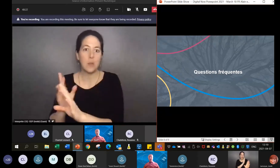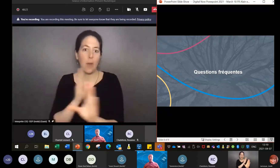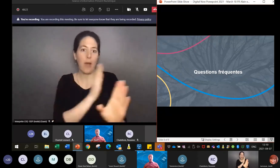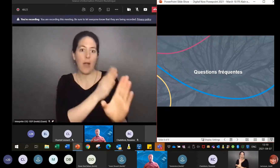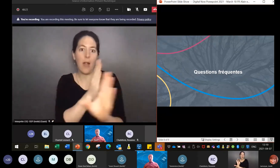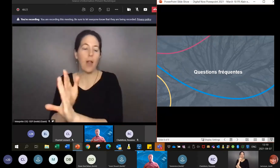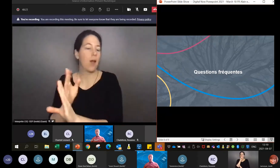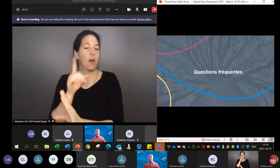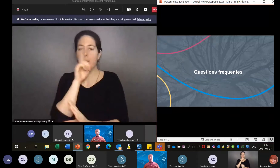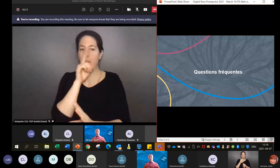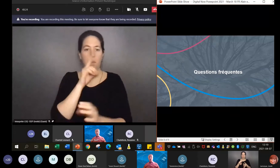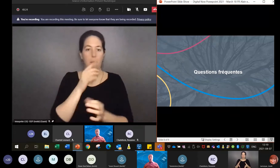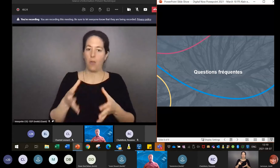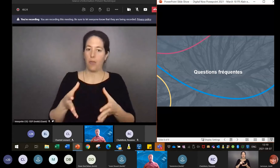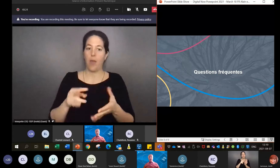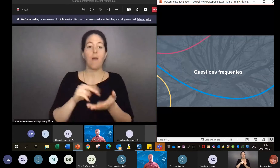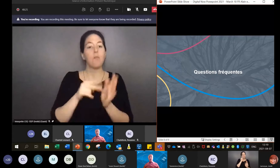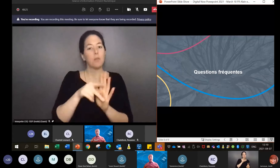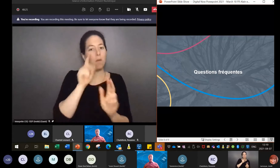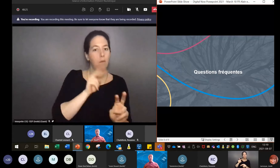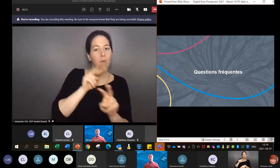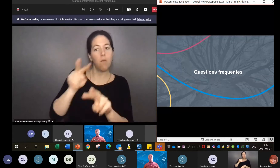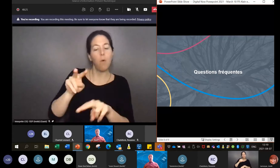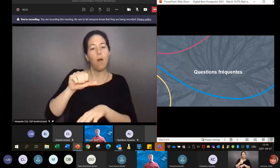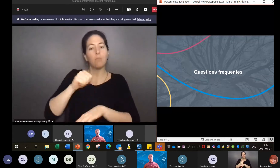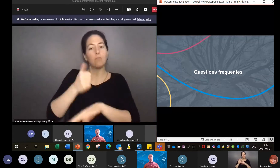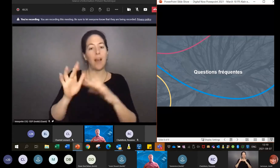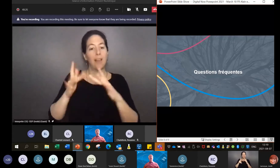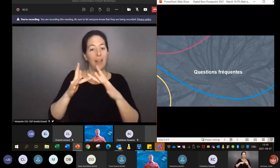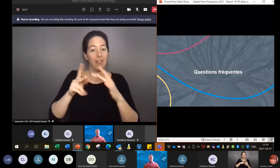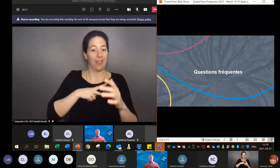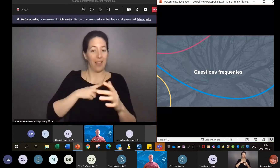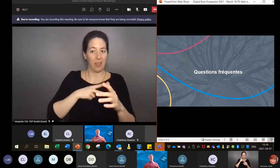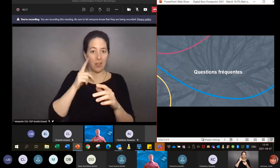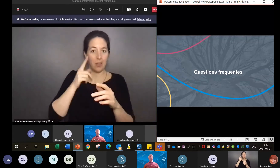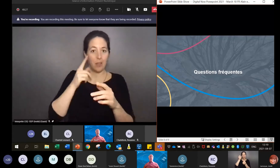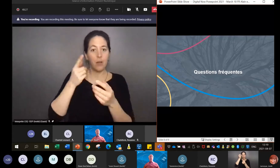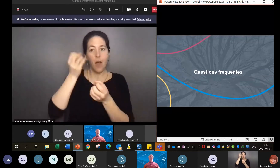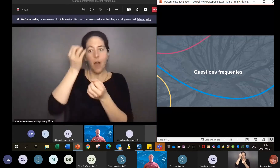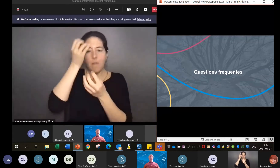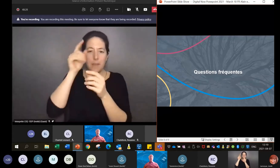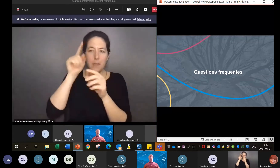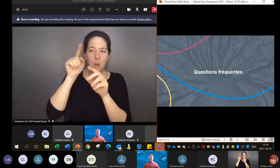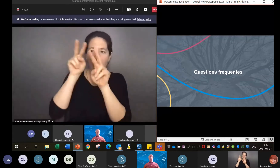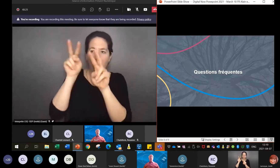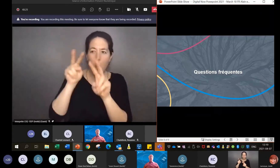disponibles sur le portail du Conseil des arts du Canada pour obtenir des